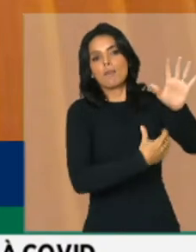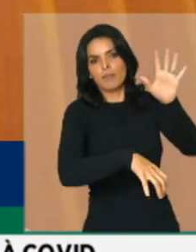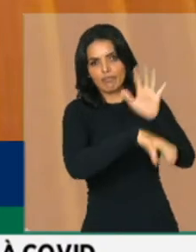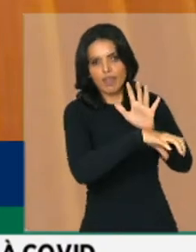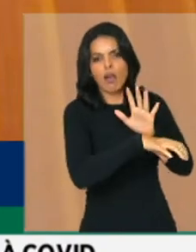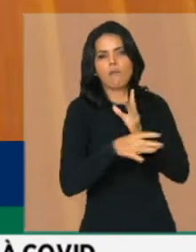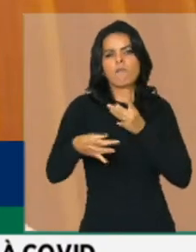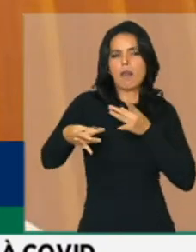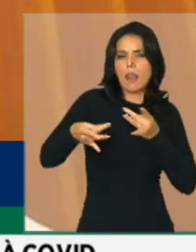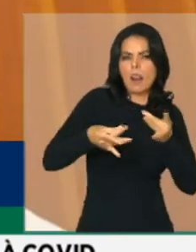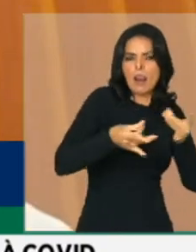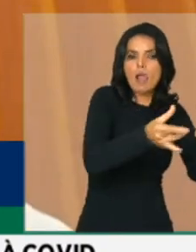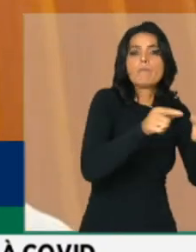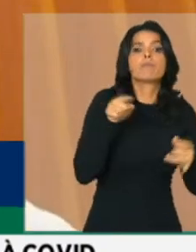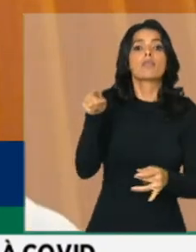ABSOLUTAMENTE DESGOVERNADO. A MINHA ASSINATURA ESTARÁMAIS